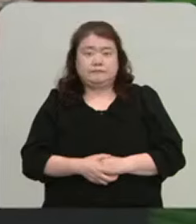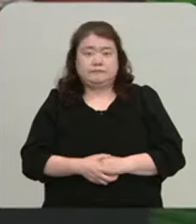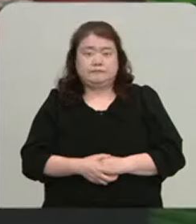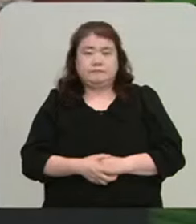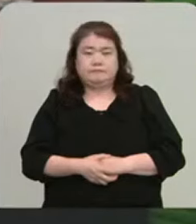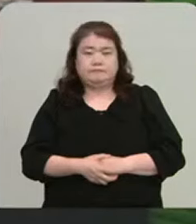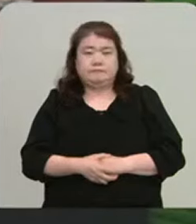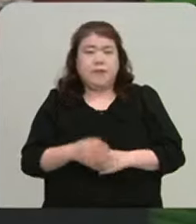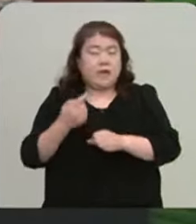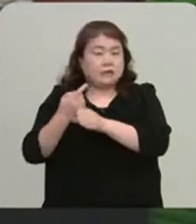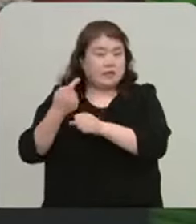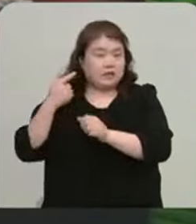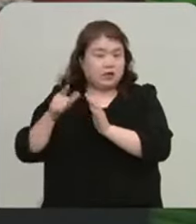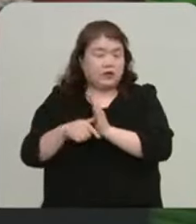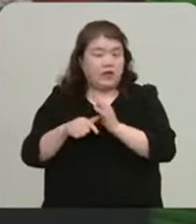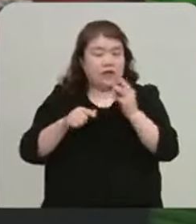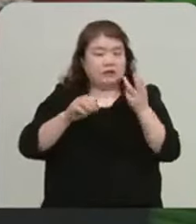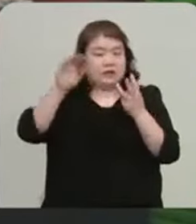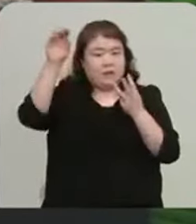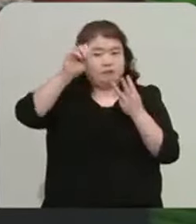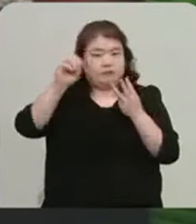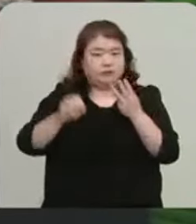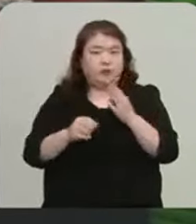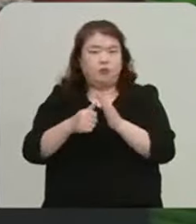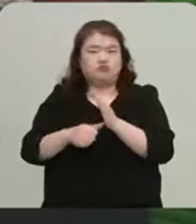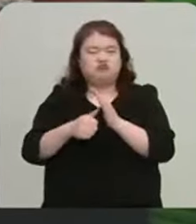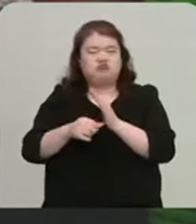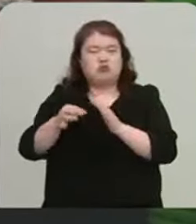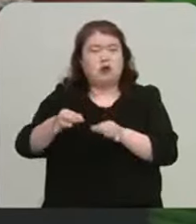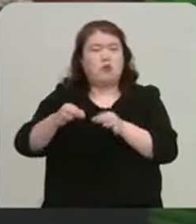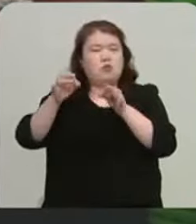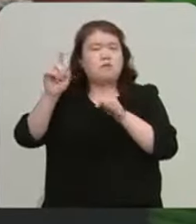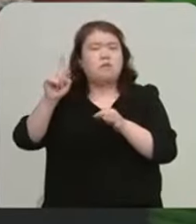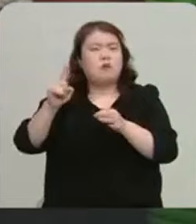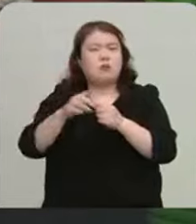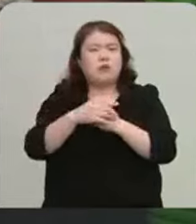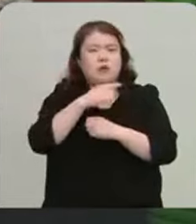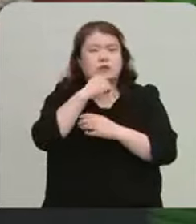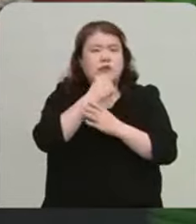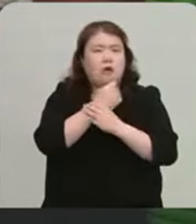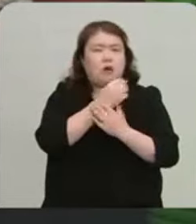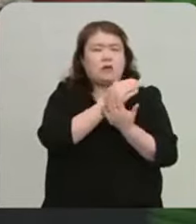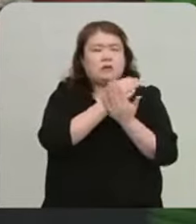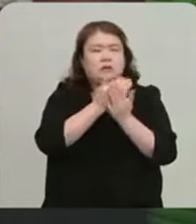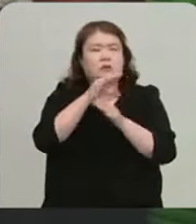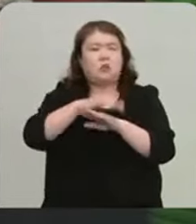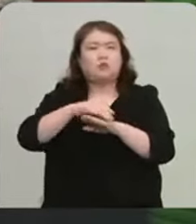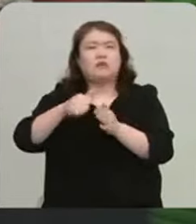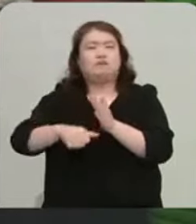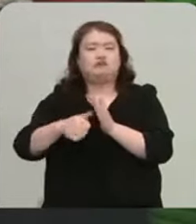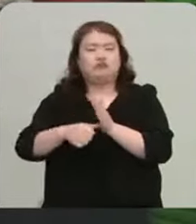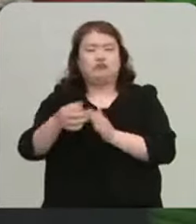지난해 3%대 고물가를 견인한 게 바로 과일을 포함한 농산물 가격이 었는데요.